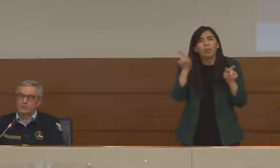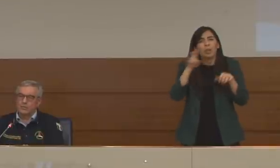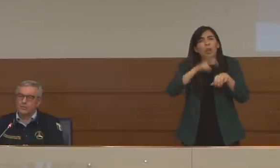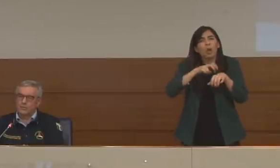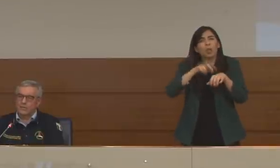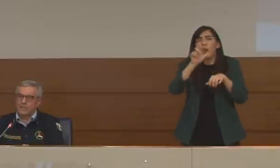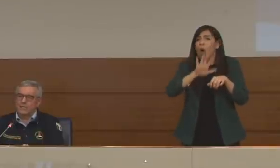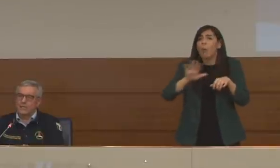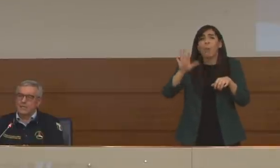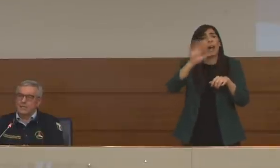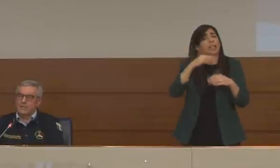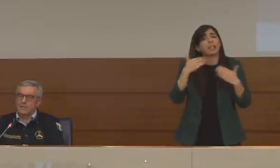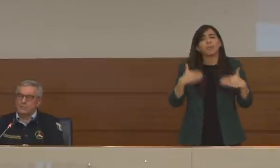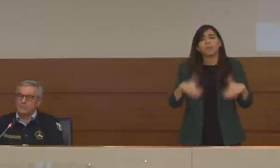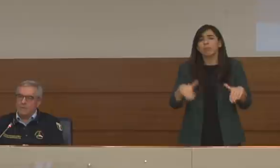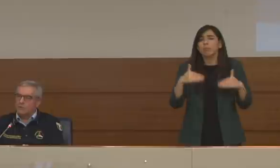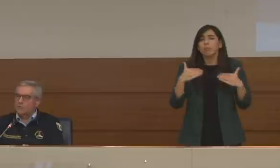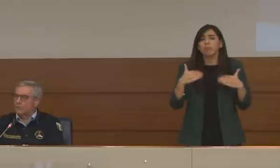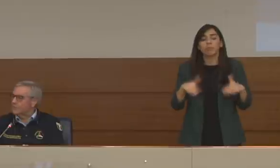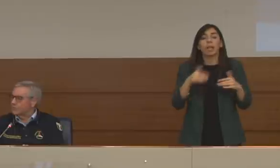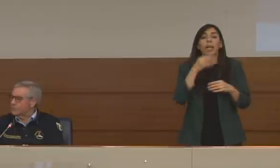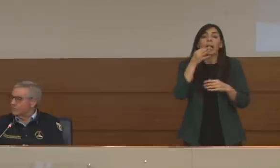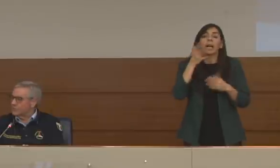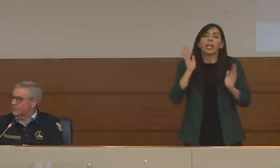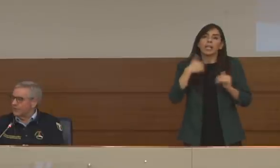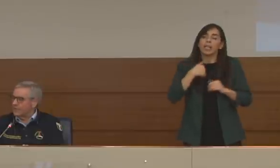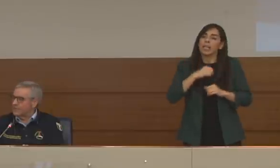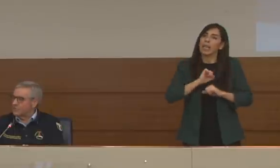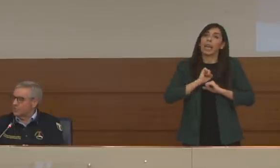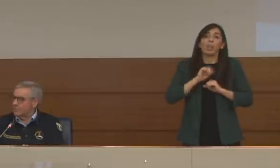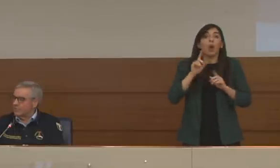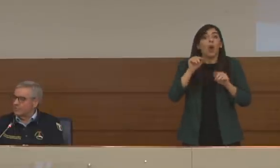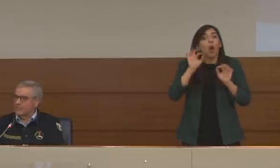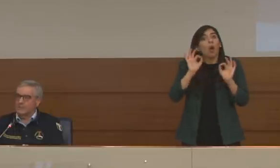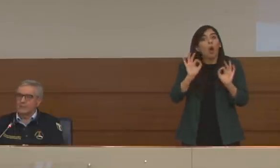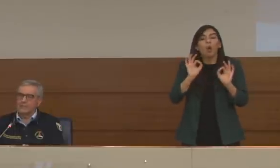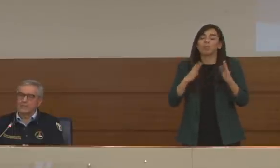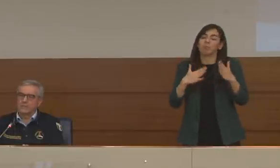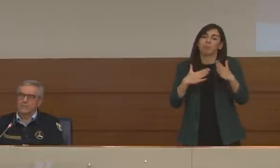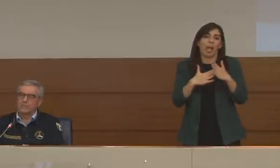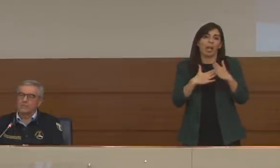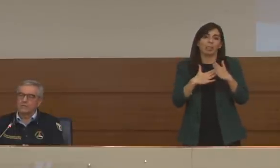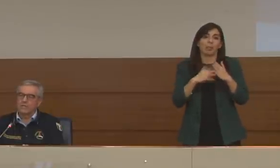convinto che meglio di questo non si potesse fare, sinceramente. Io credo che i